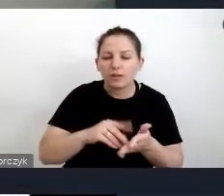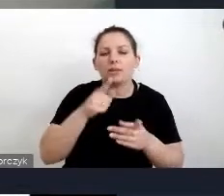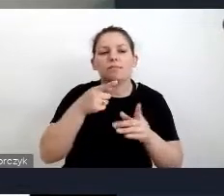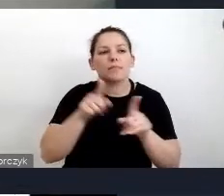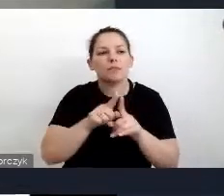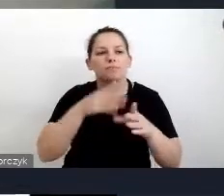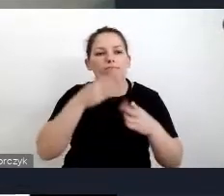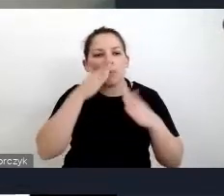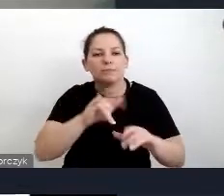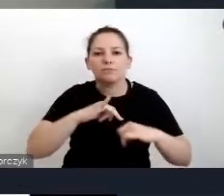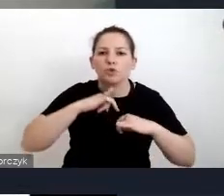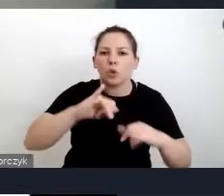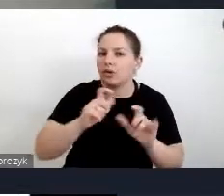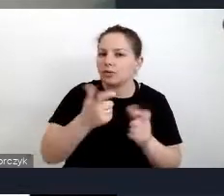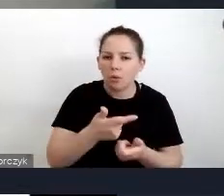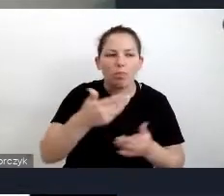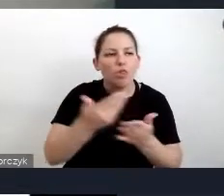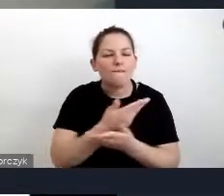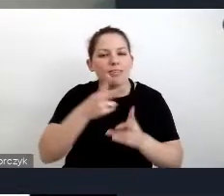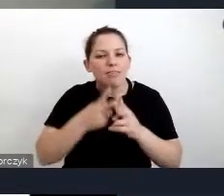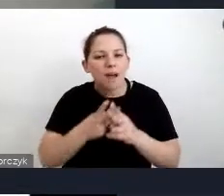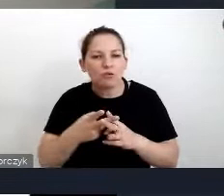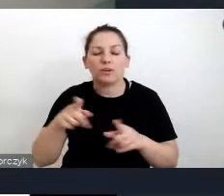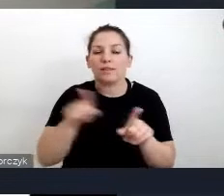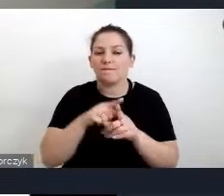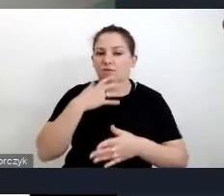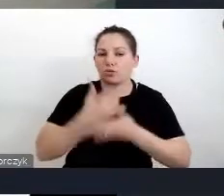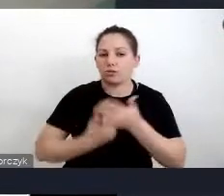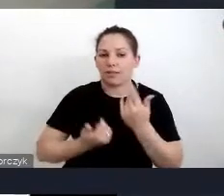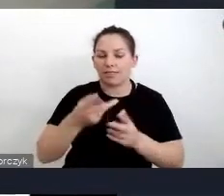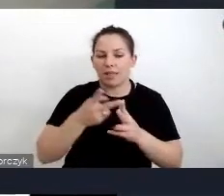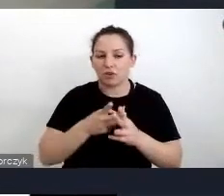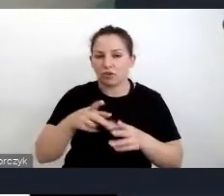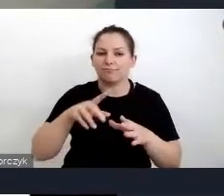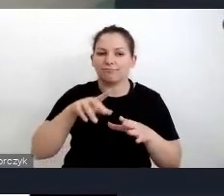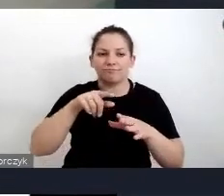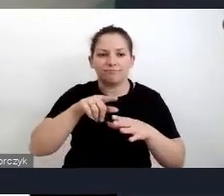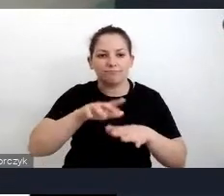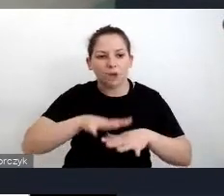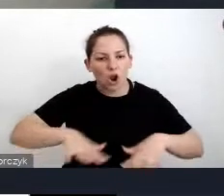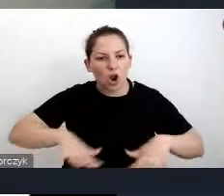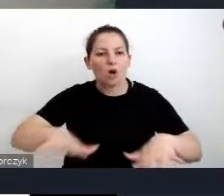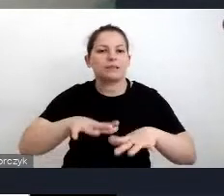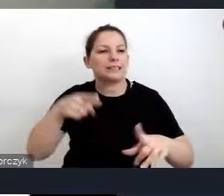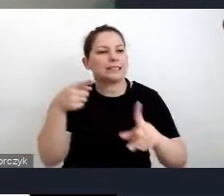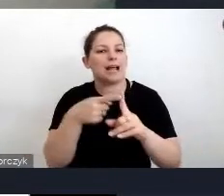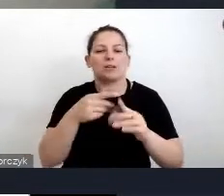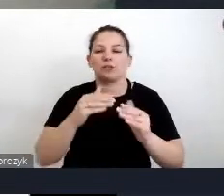opracowywaniu nowych narzędzi oraz wykorzystywaniu narzędzi do lokalizacji Celów Zrównoważonego Rozwoju.